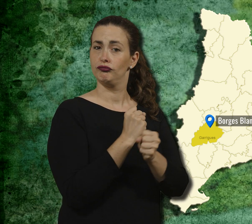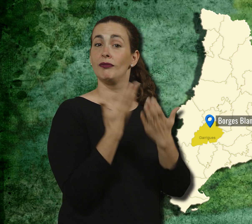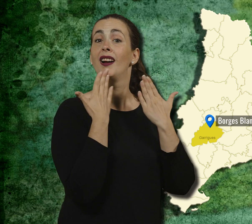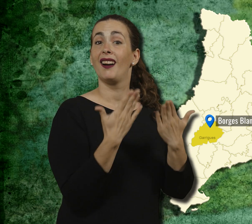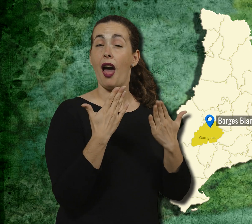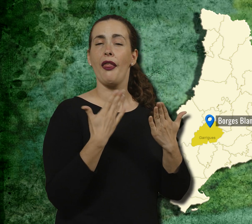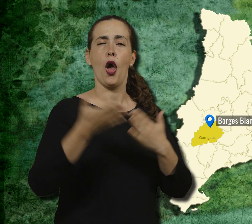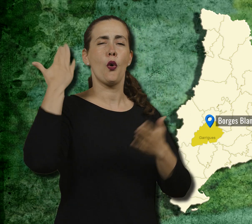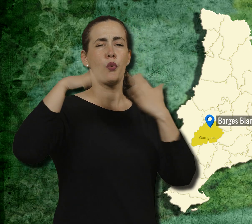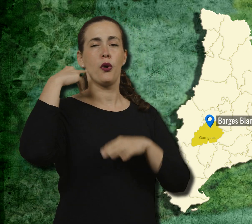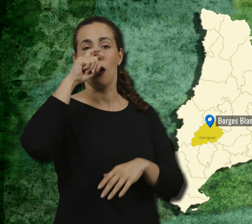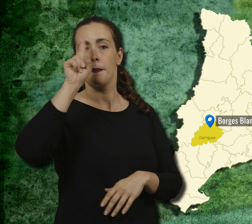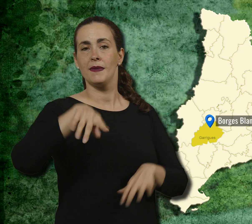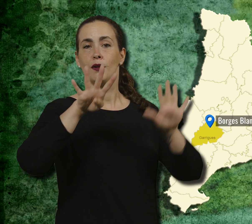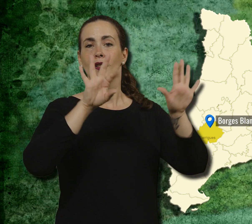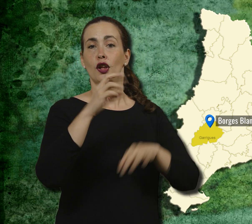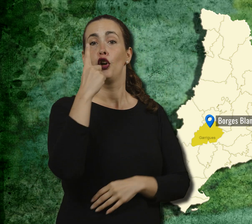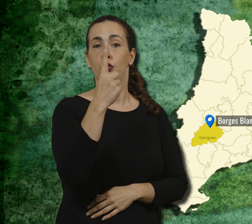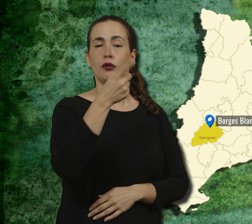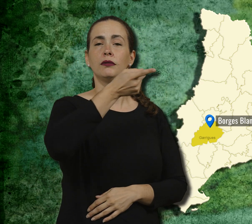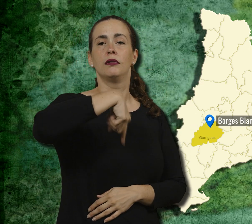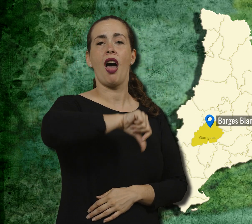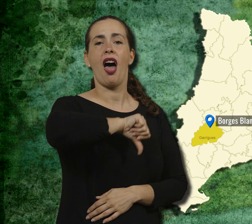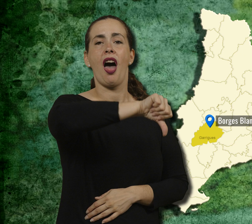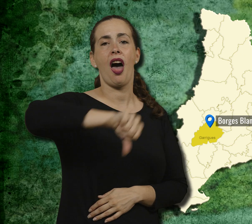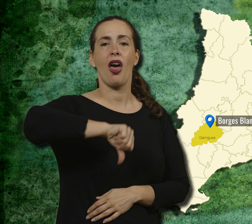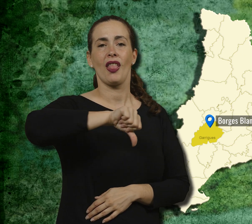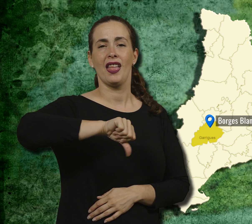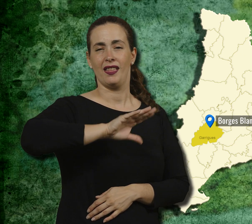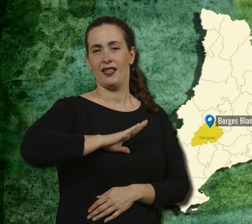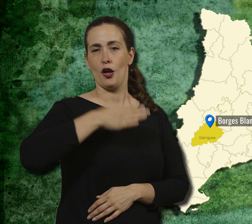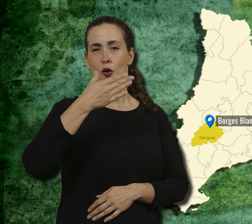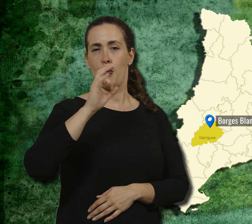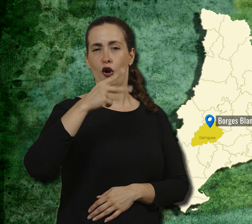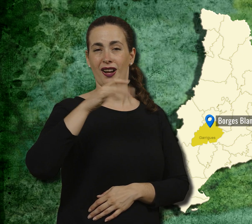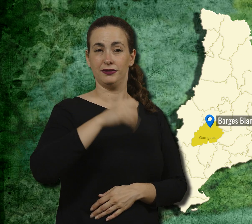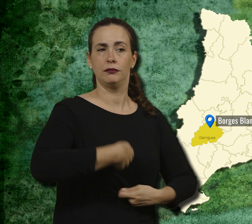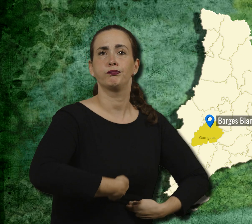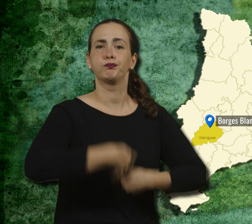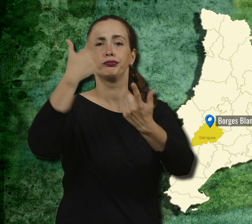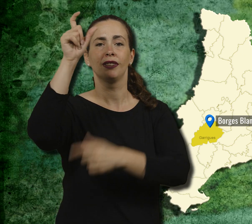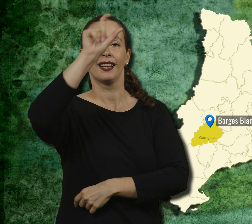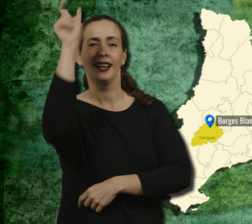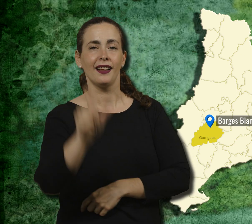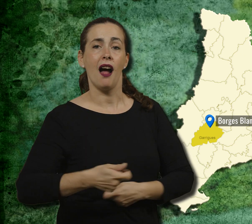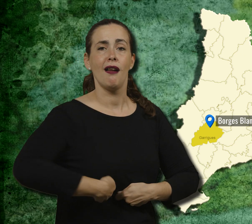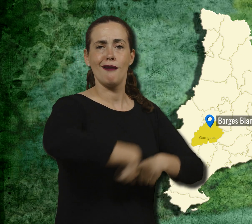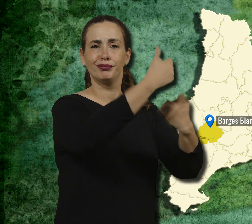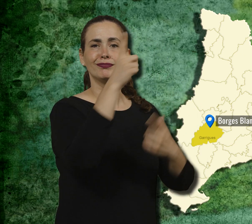exportessin l’oli de les Borges a Itàlia i França